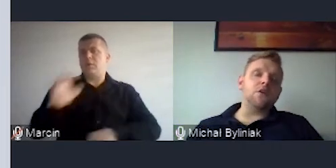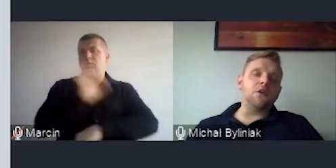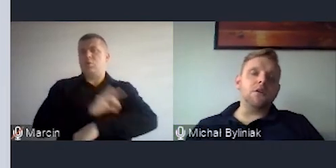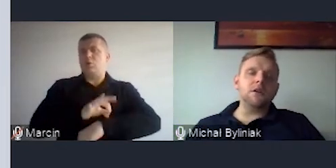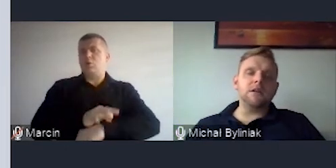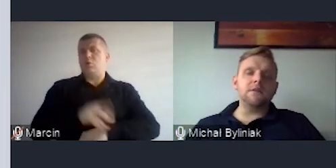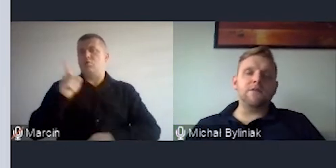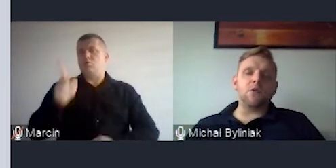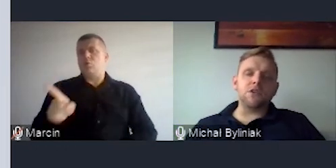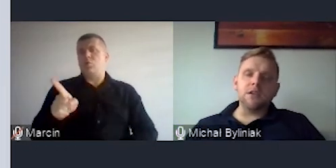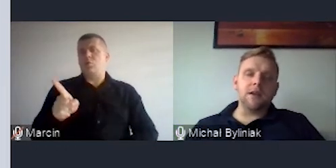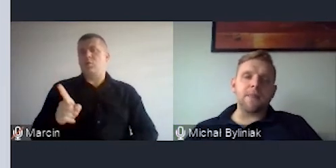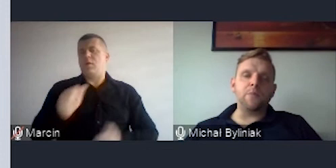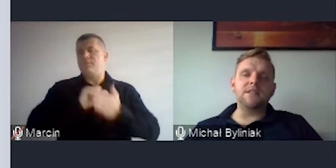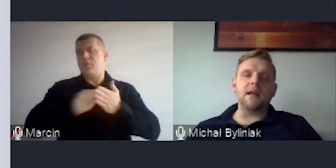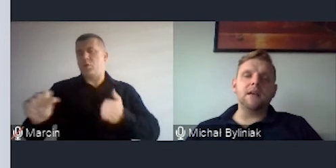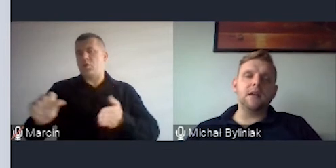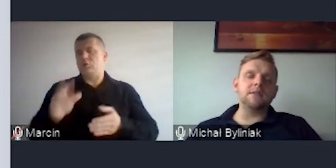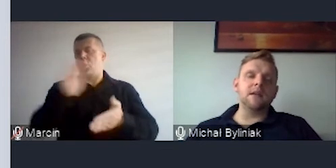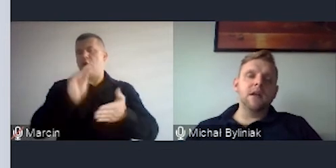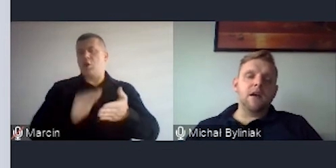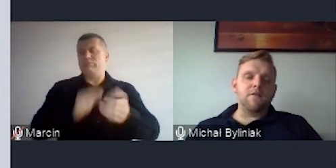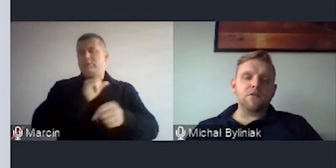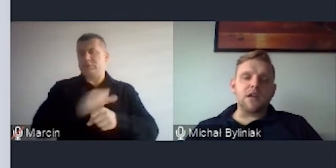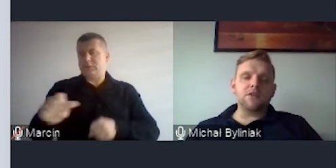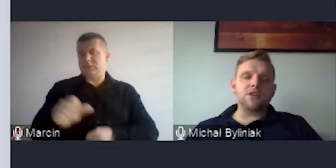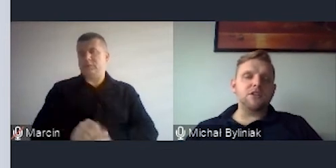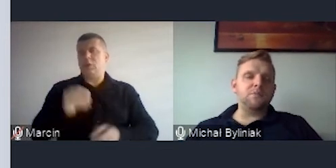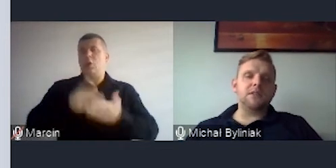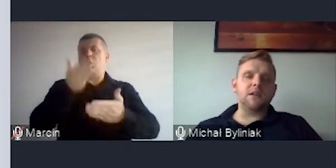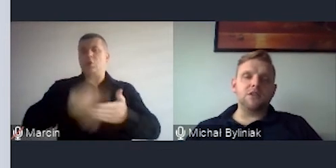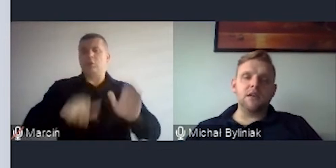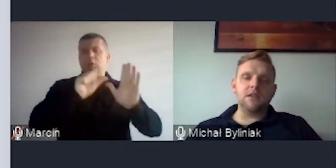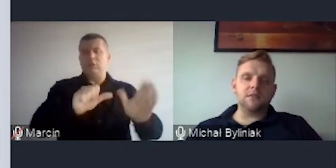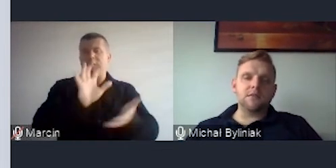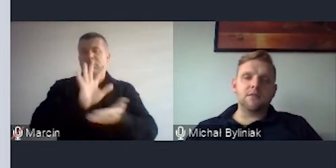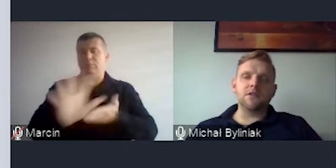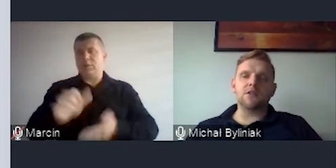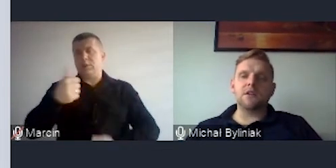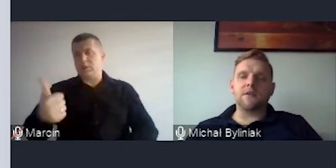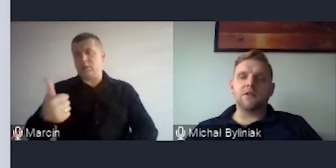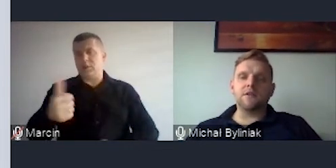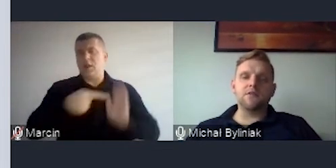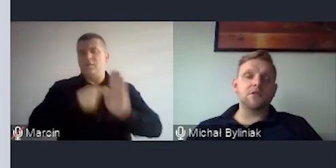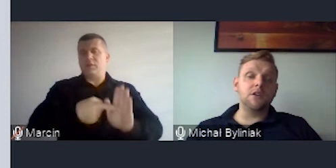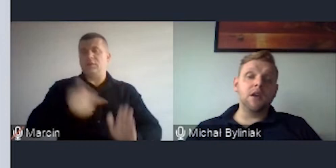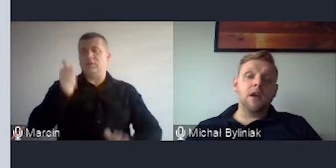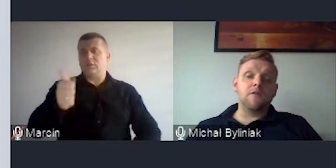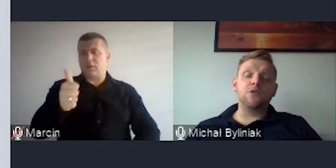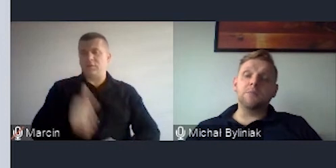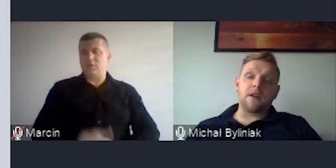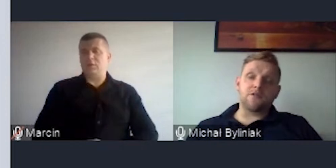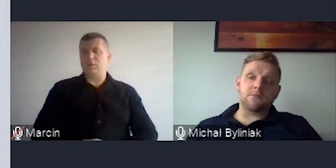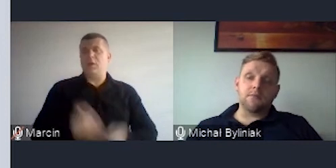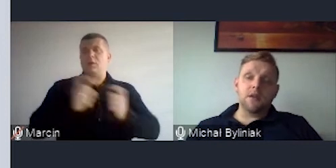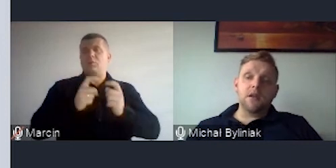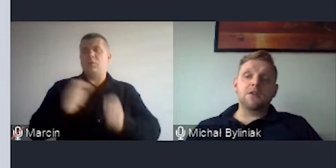To wyłączenie opisane jest w rozdziale 6.15.1 wytycznych kwalifikowalności w punkcie 1..